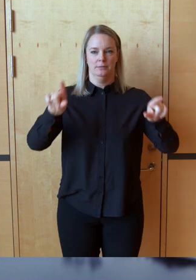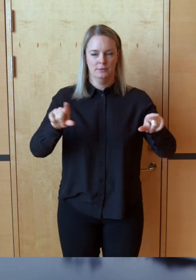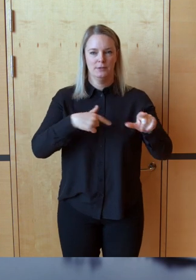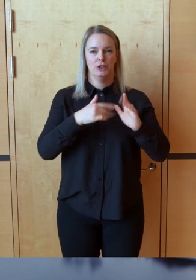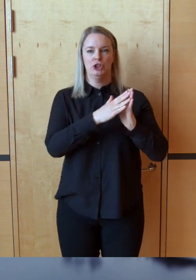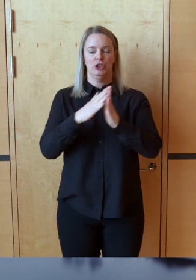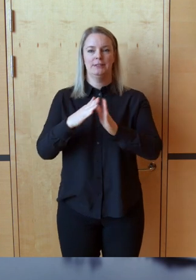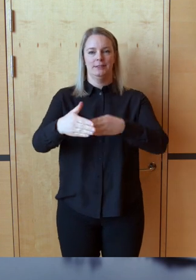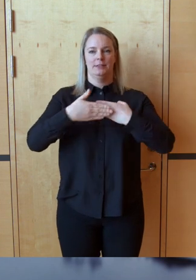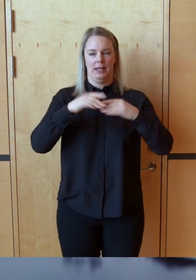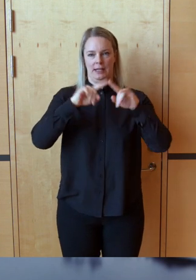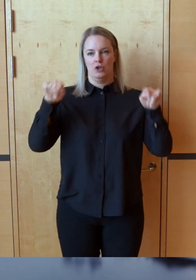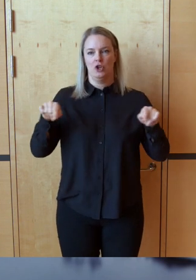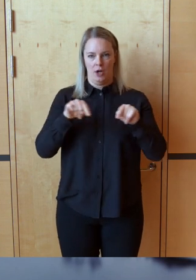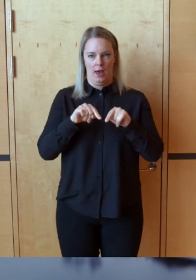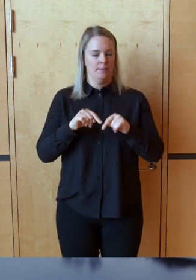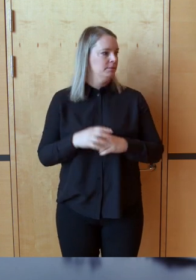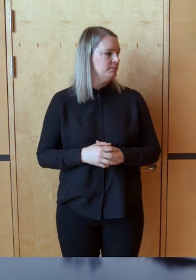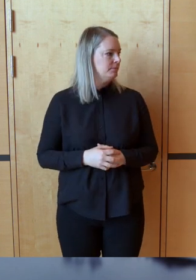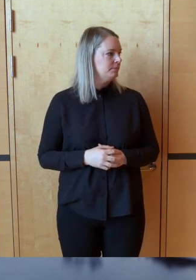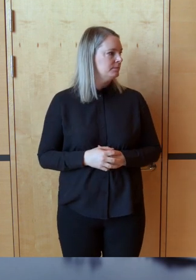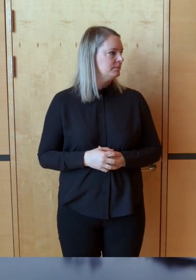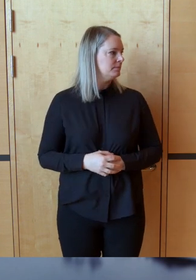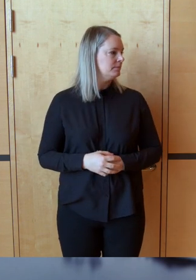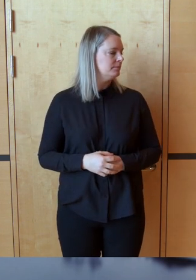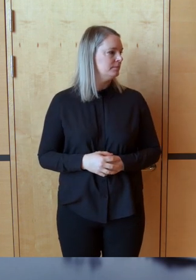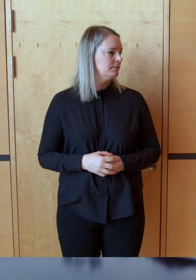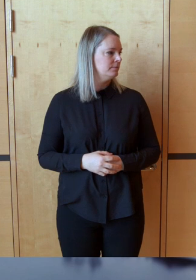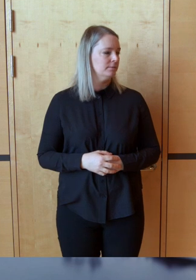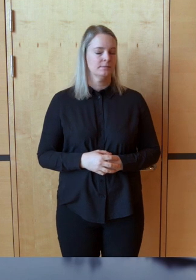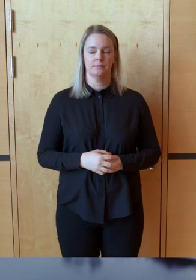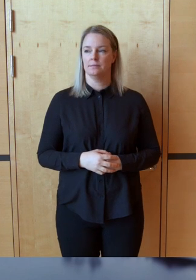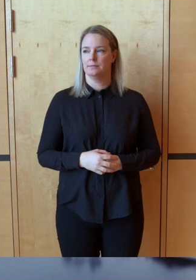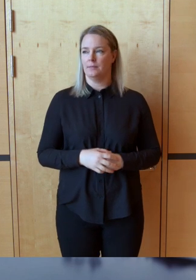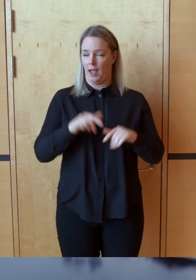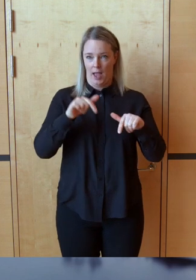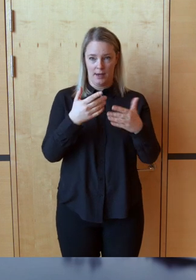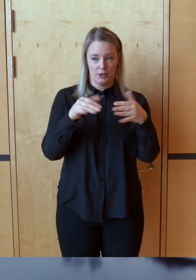Fixa till här vet du när andra ser det men här på Isala som ser okej ut bakom för mig i alla fall